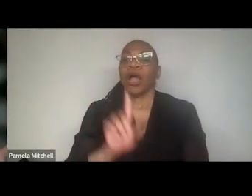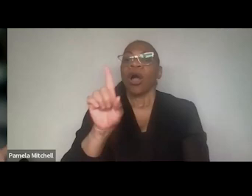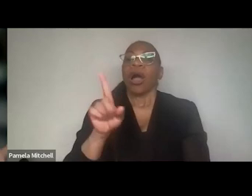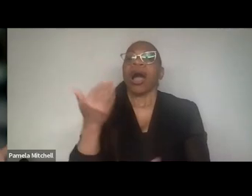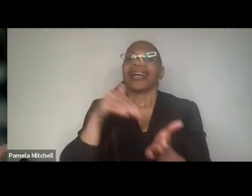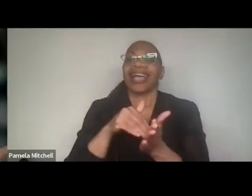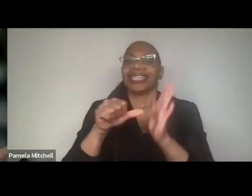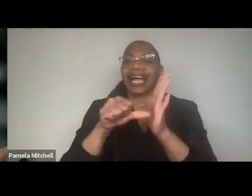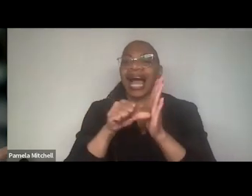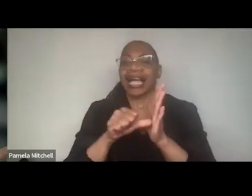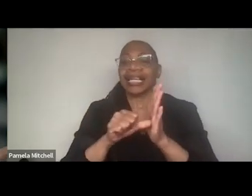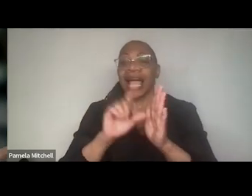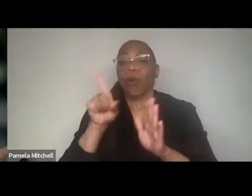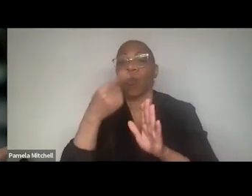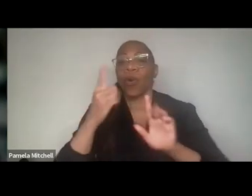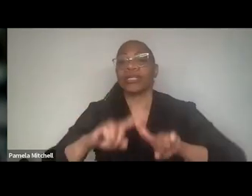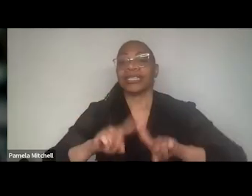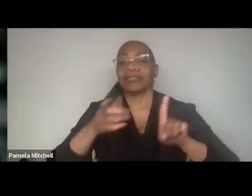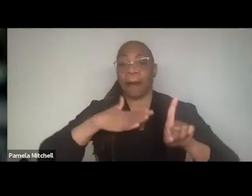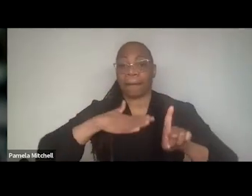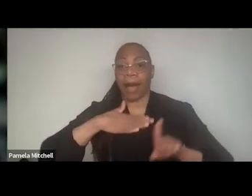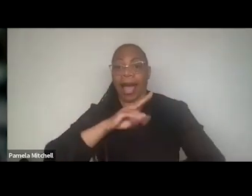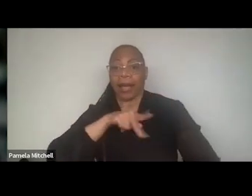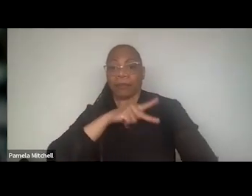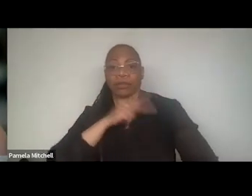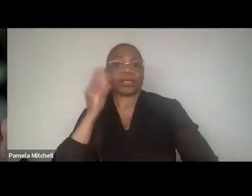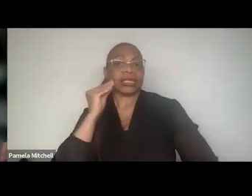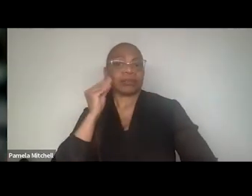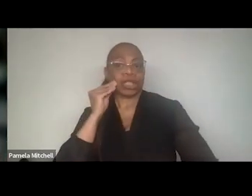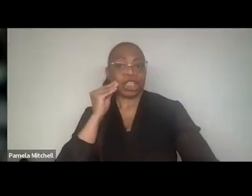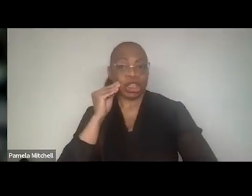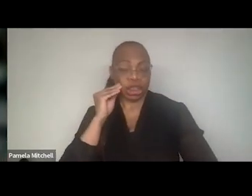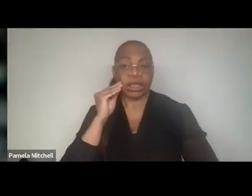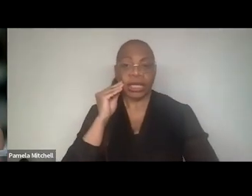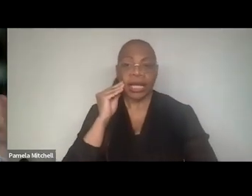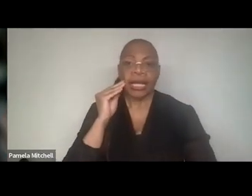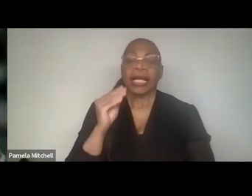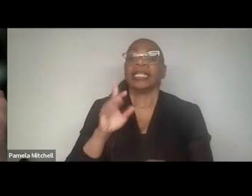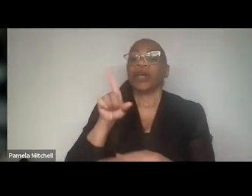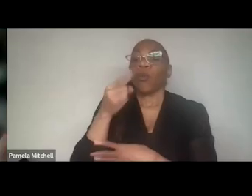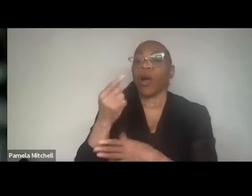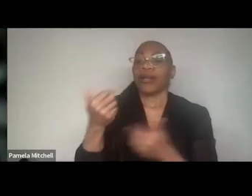que una de las mayores diferencias en mi experiencia personal como practicante, uno de los mayores desafíos es que esa función física